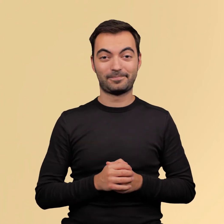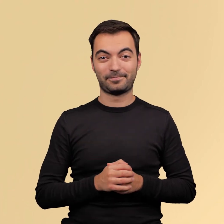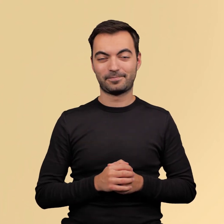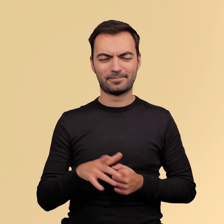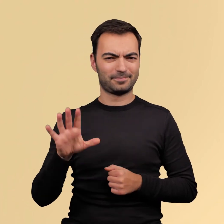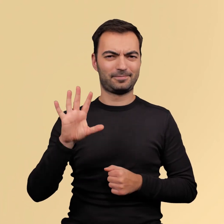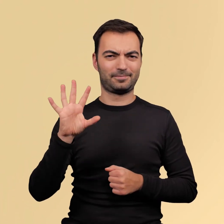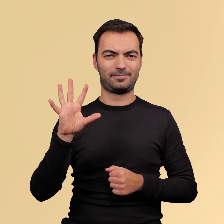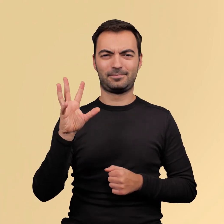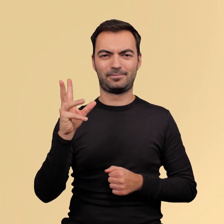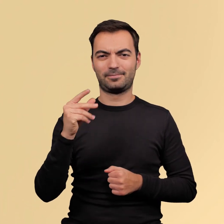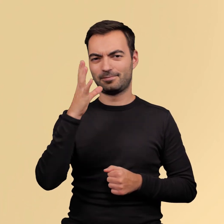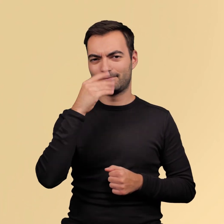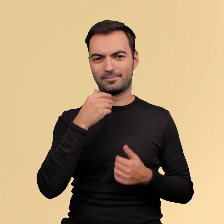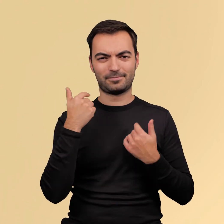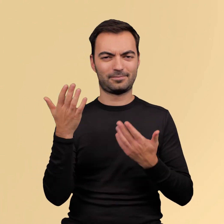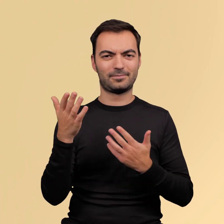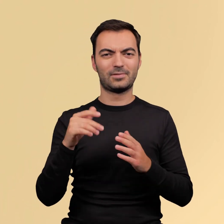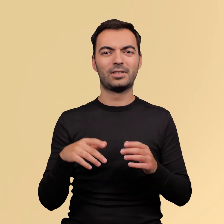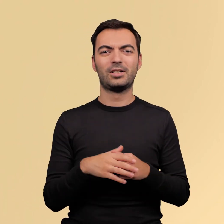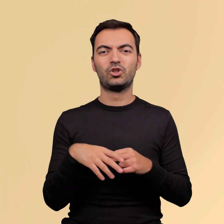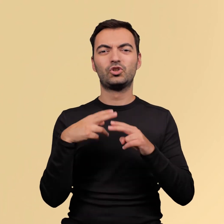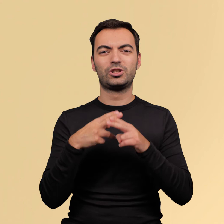Popatrzcie, jak wspaniale wyglądają: